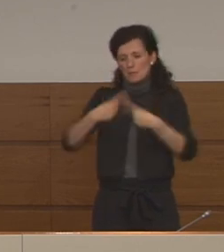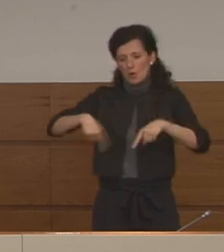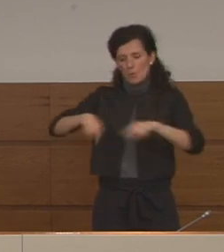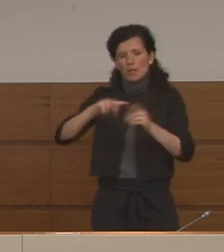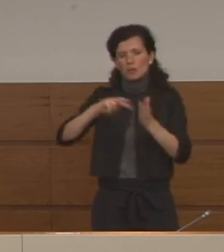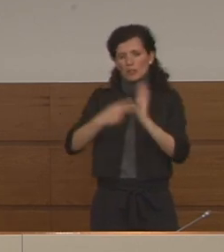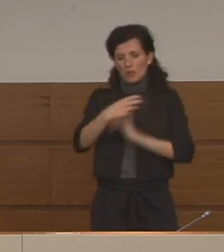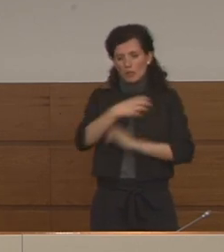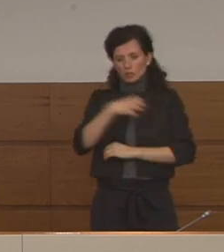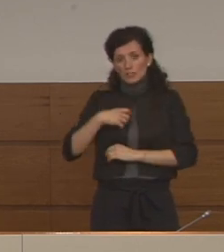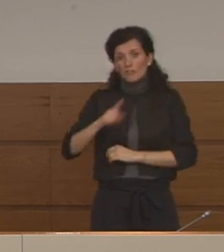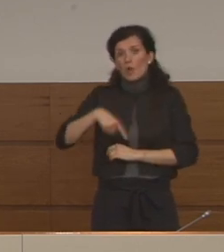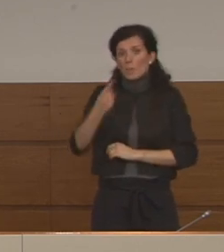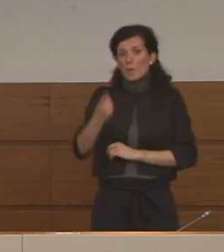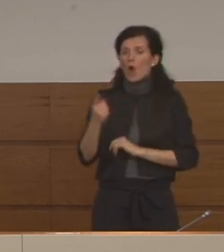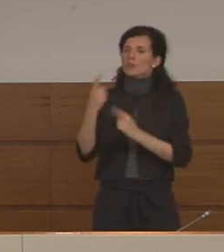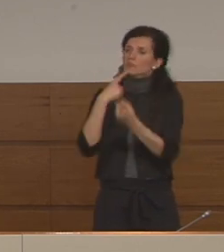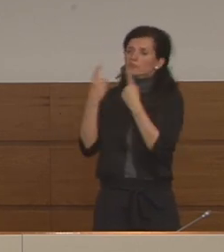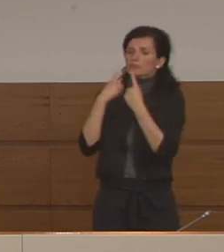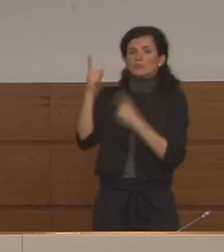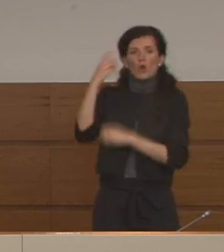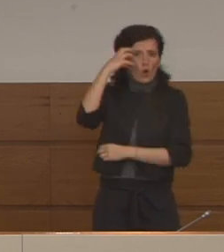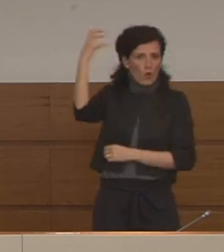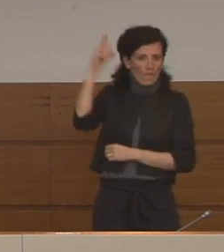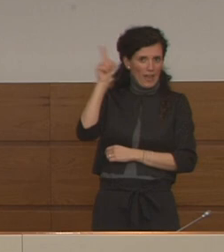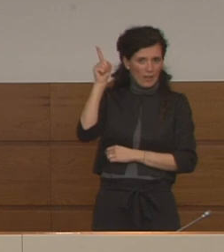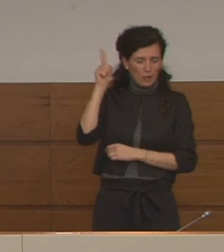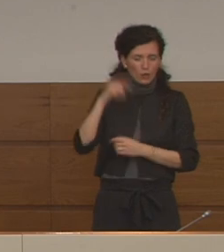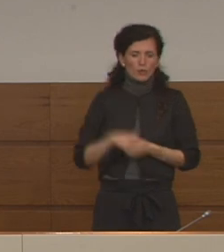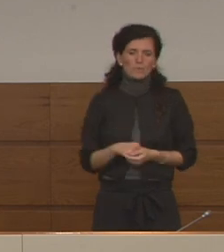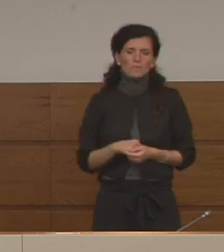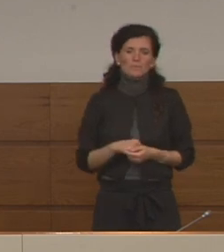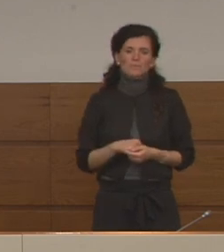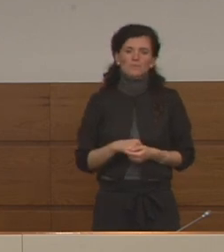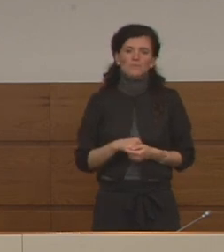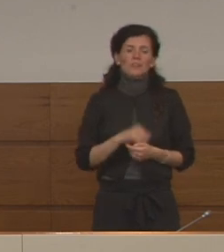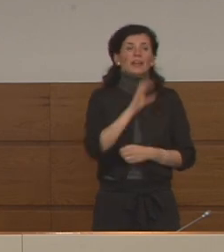Nel frattempo le Regioni già stamani hanno dimostrato che anche sulla fase 2